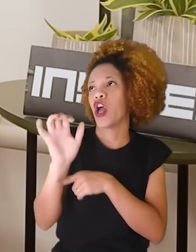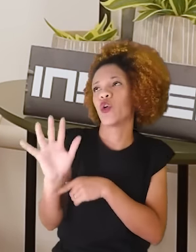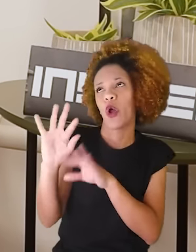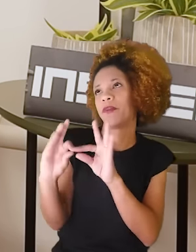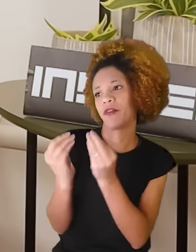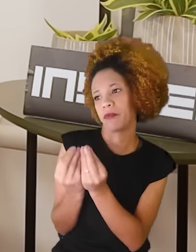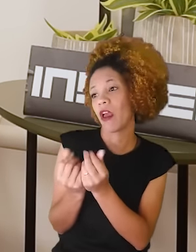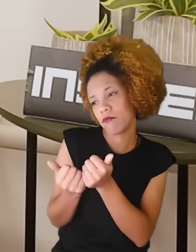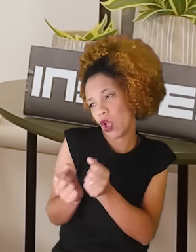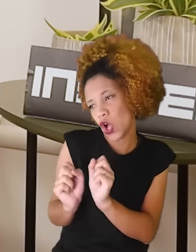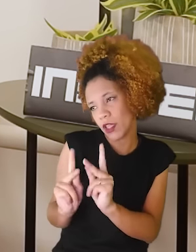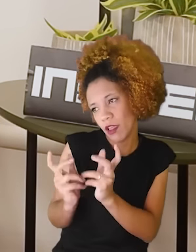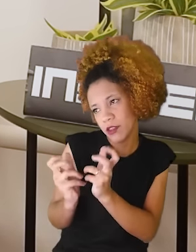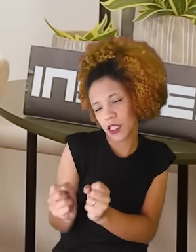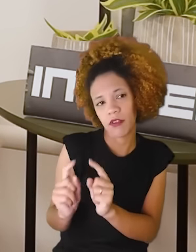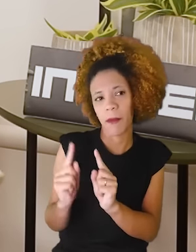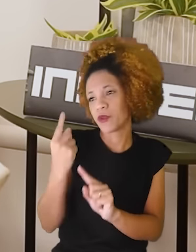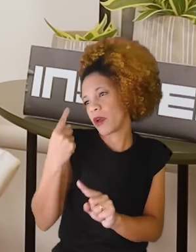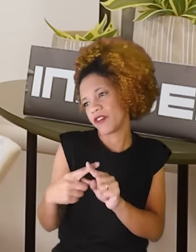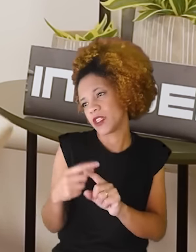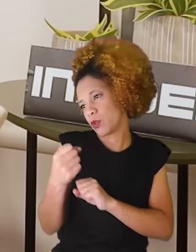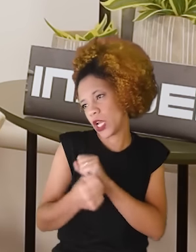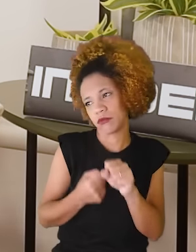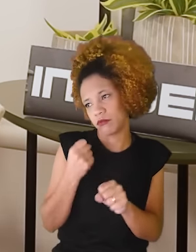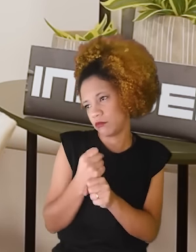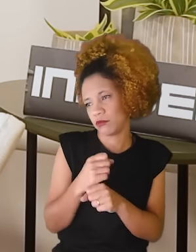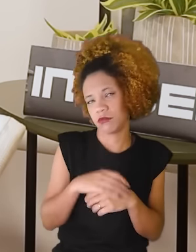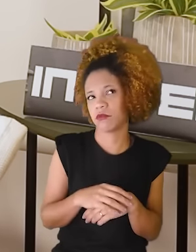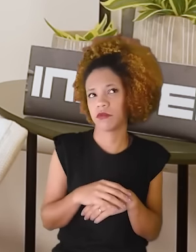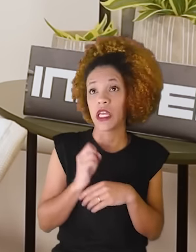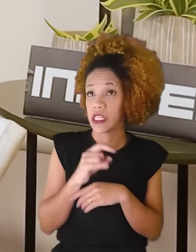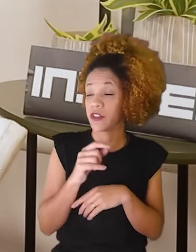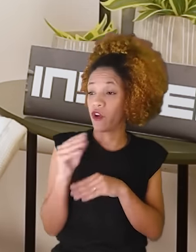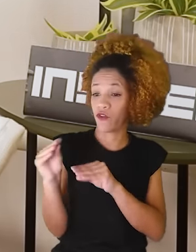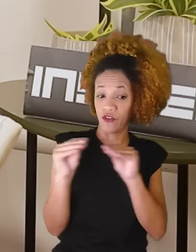em família aí ela vai hã mas uma vez por ano tá então assim se eu for para ir para São Paulo para